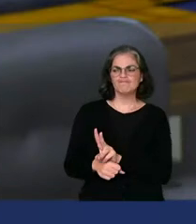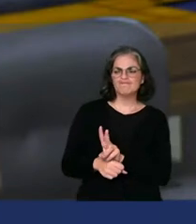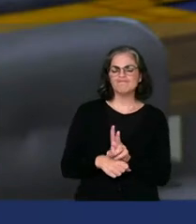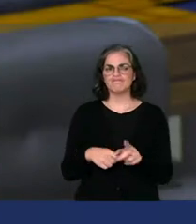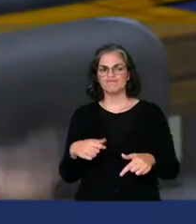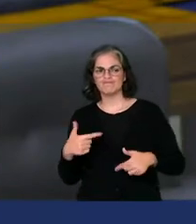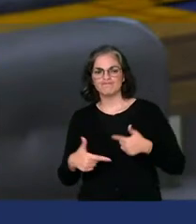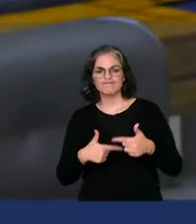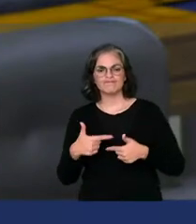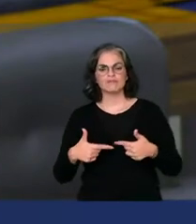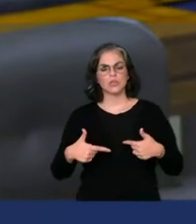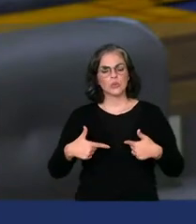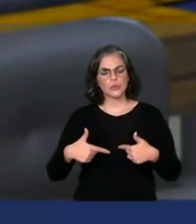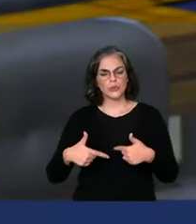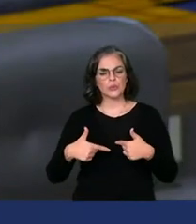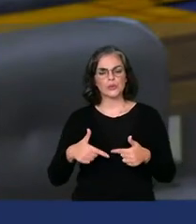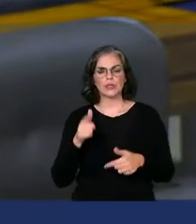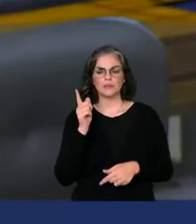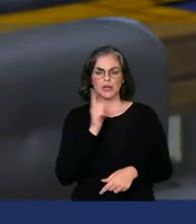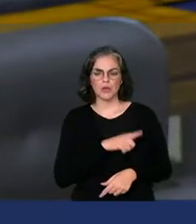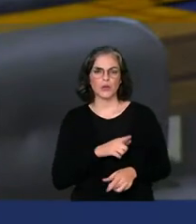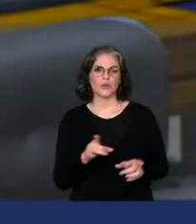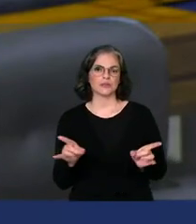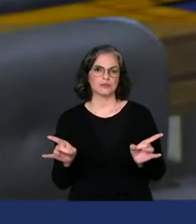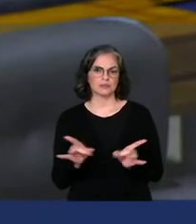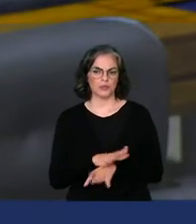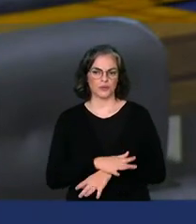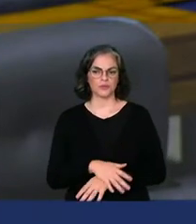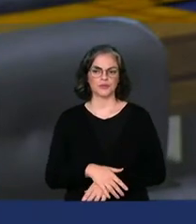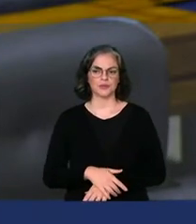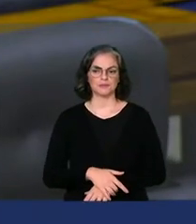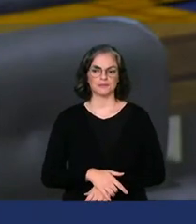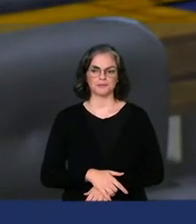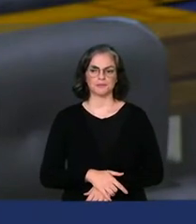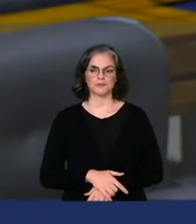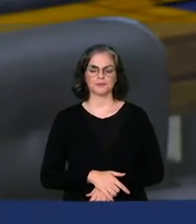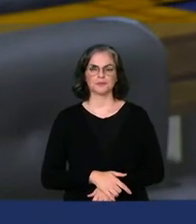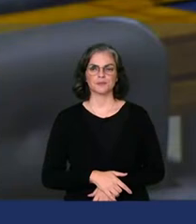PLANTÃO, ARTICULANDO, CONSTRUINDO, FAZENDO COM QUE ISSO ACONTEÇA E TENHO CERTEZA QUE A MOBILIZAÇÃO DA